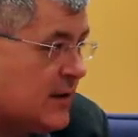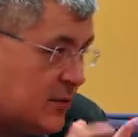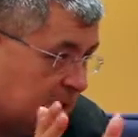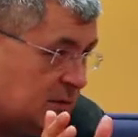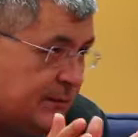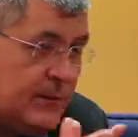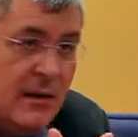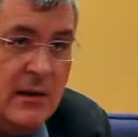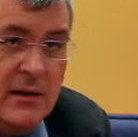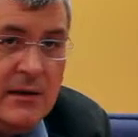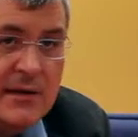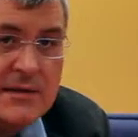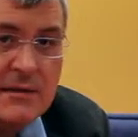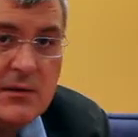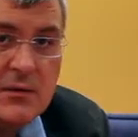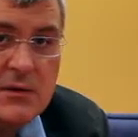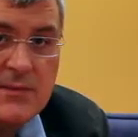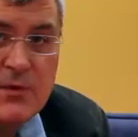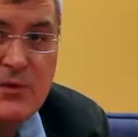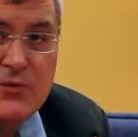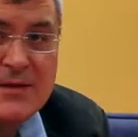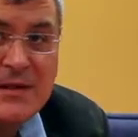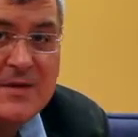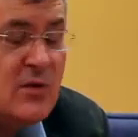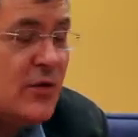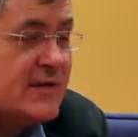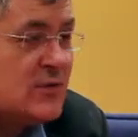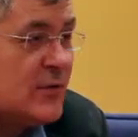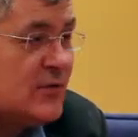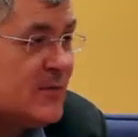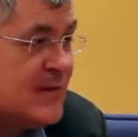Por tanto, en ese sentido, espero que no os moleste demasiado poder ser sujetos pasivos